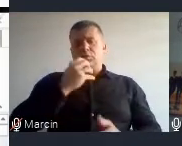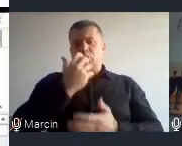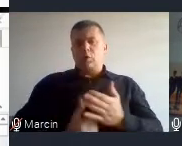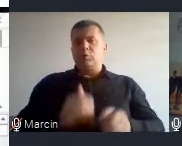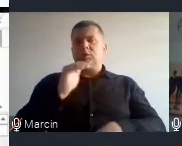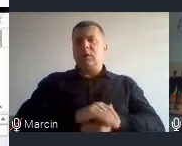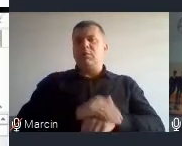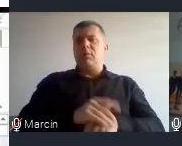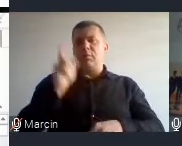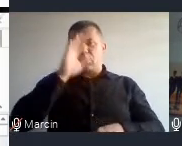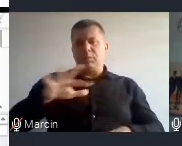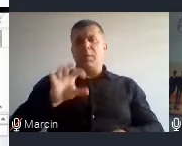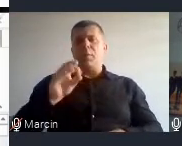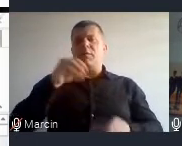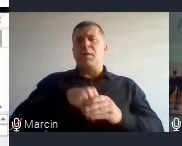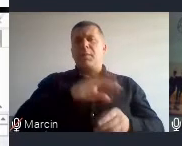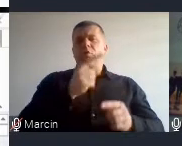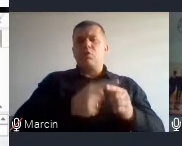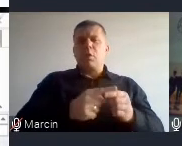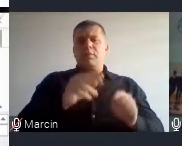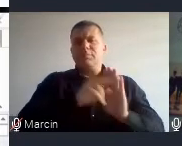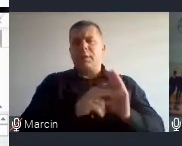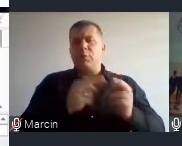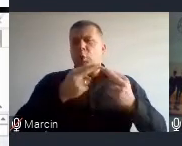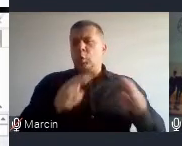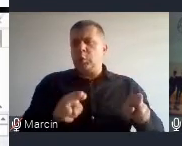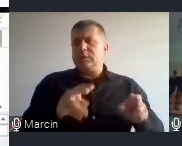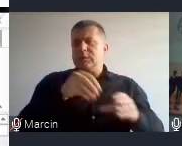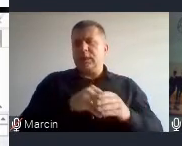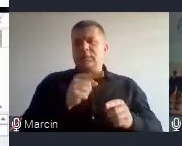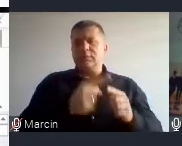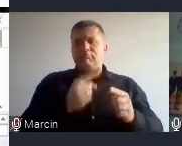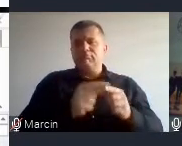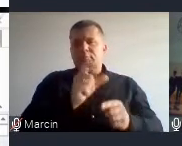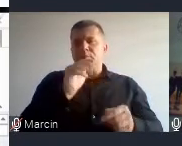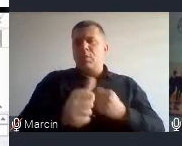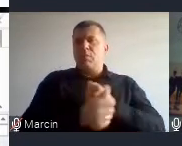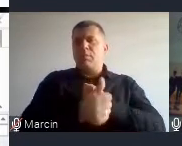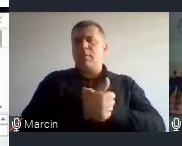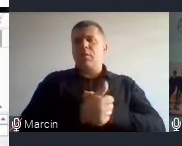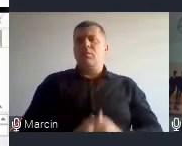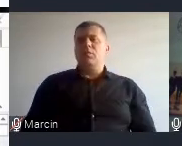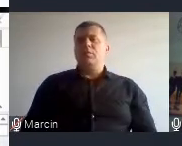które prawo zamówień publicznych stosują, ponieważ zawiera pewne niuanse, różnice, detale,